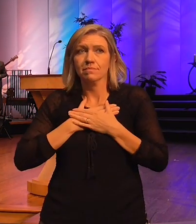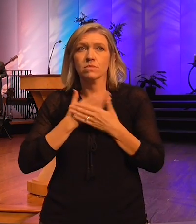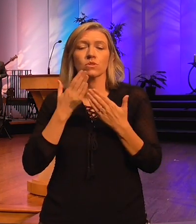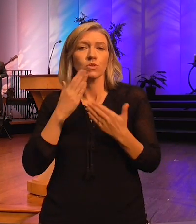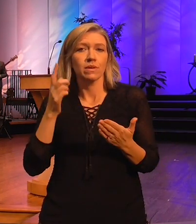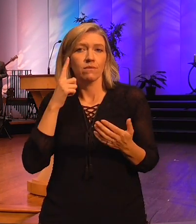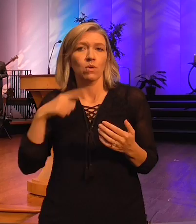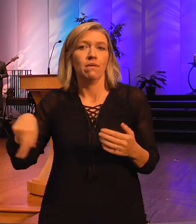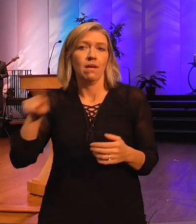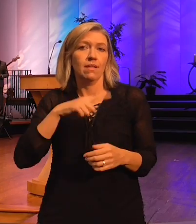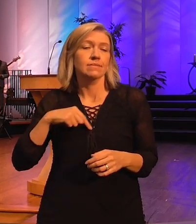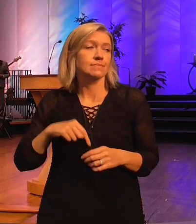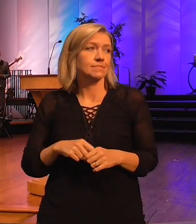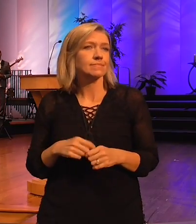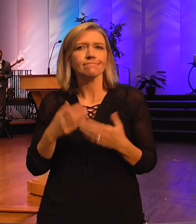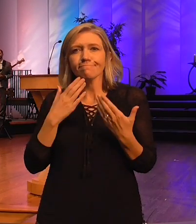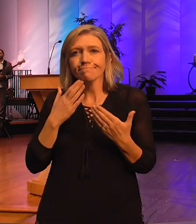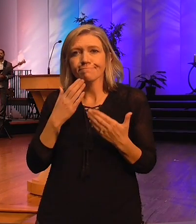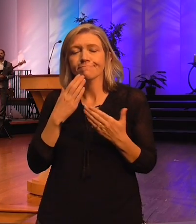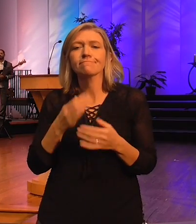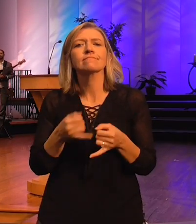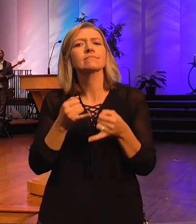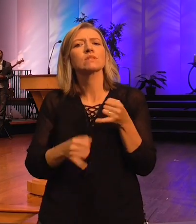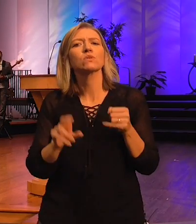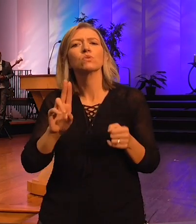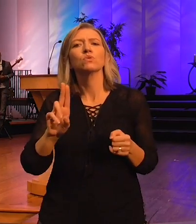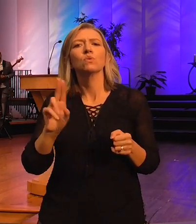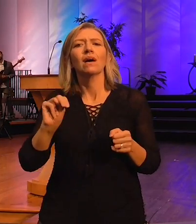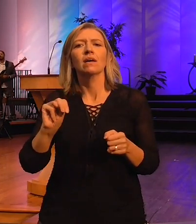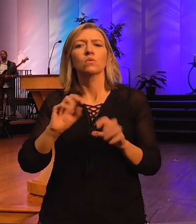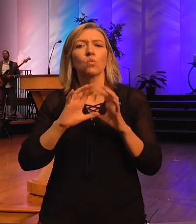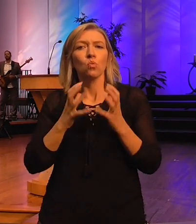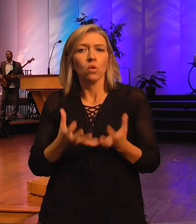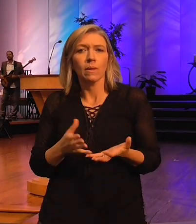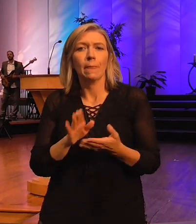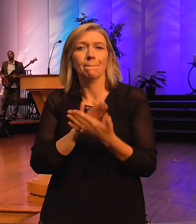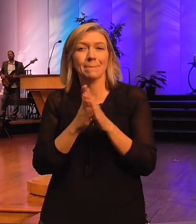muchas gracias Rama y, por último, el Día Mundial de la Paz de las Naciones Unidas es este viernes y el Reverendo Chris Plim de